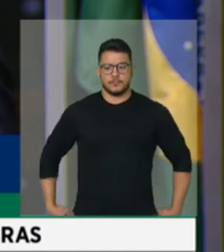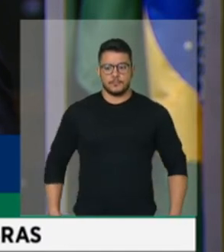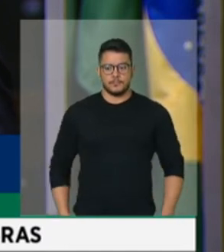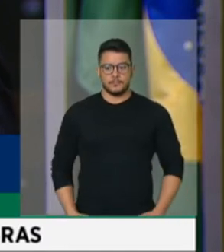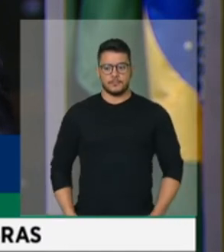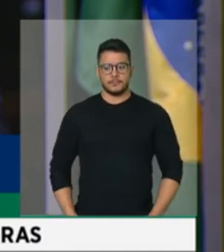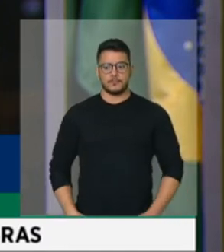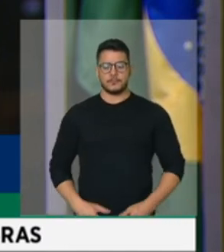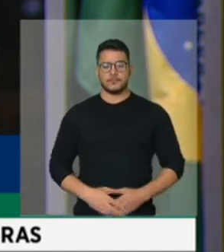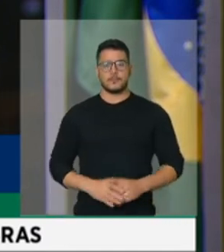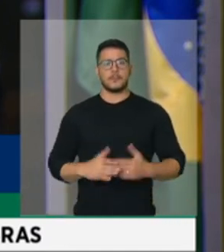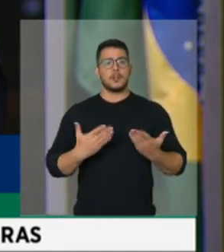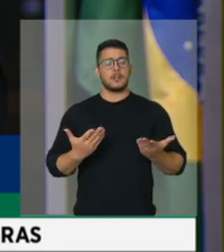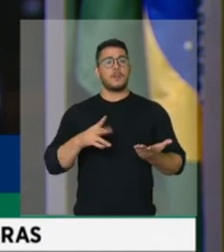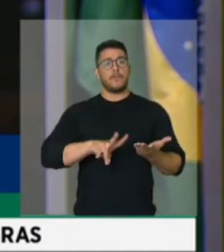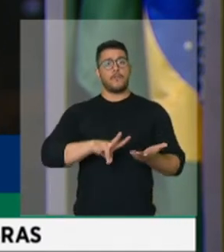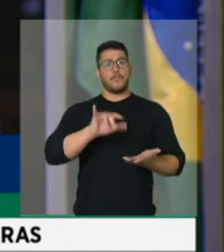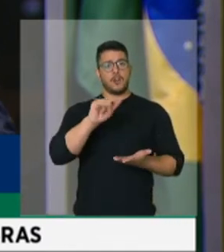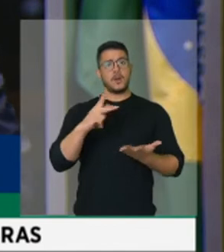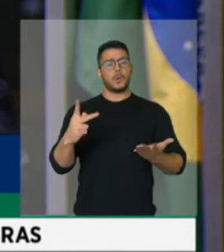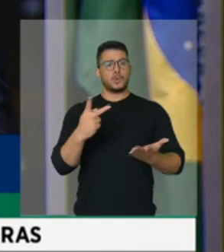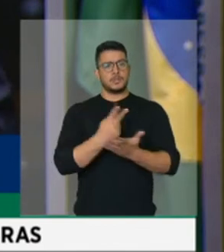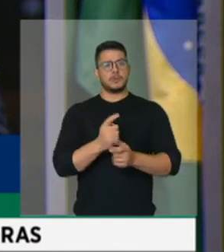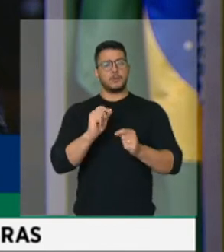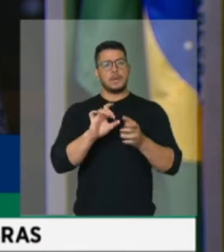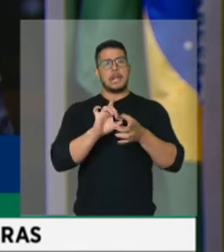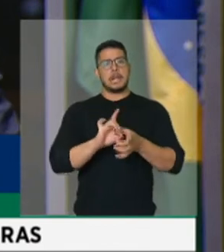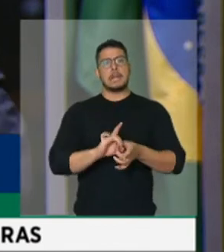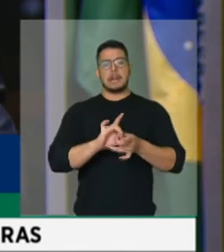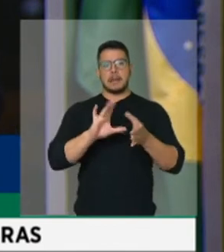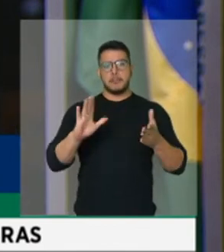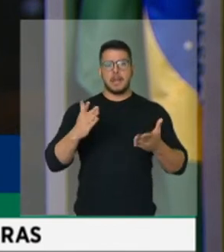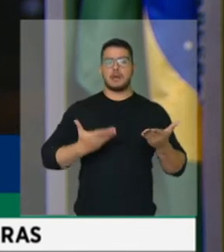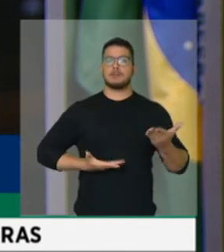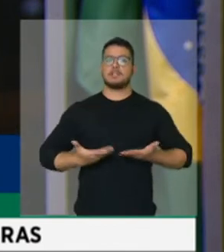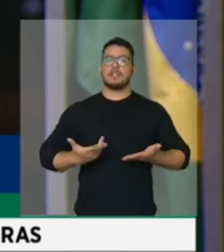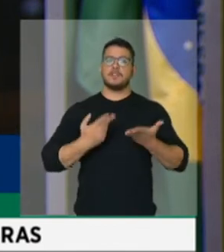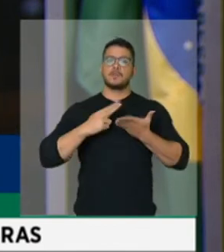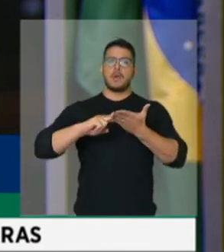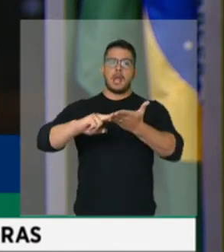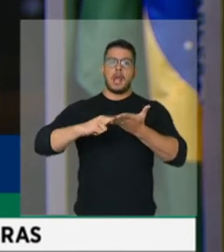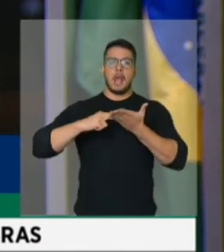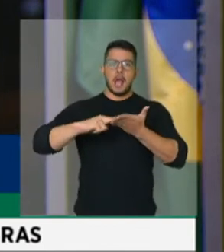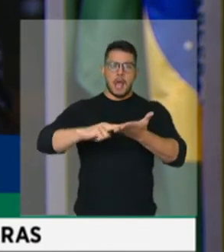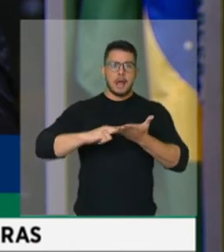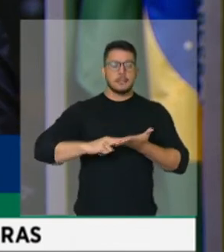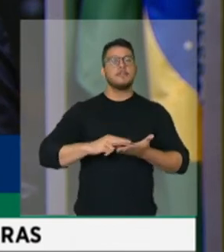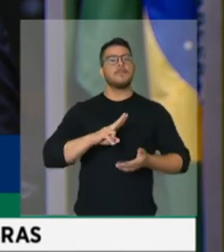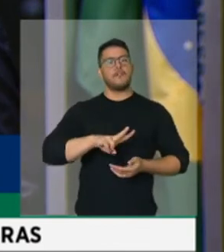PRIVATIZ ÇÃO DA ELETROBRAS, ASSIM COMO SOMOS FAVORÁVEIS É PRIVATIZAÇÃO DOS CORREIOS O NOSSO COLEGA ALEXIS FONTAINE, CONSEGUIU APROVAR UM BELO RELATÓRIO NA COMISSÃO